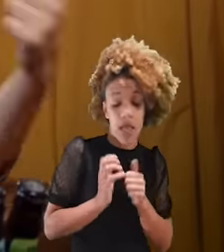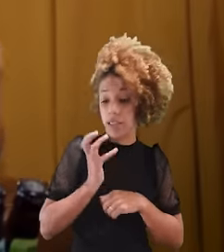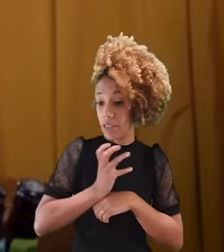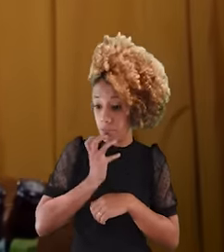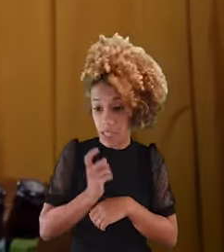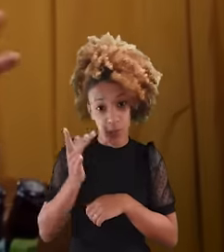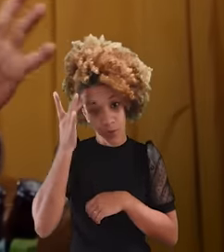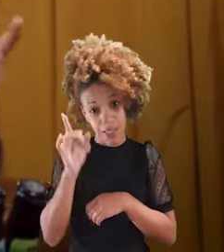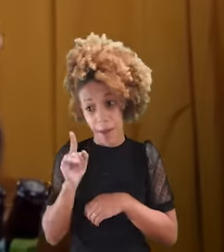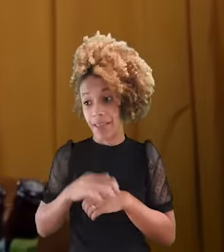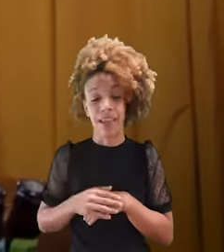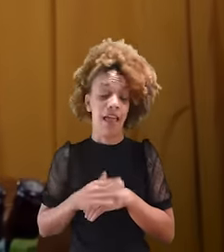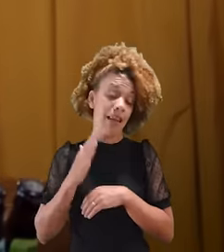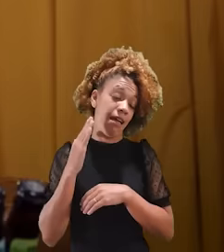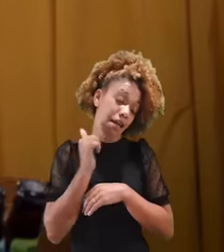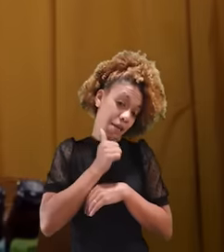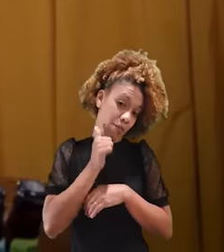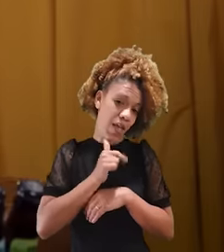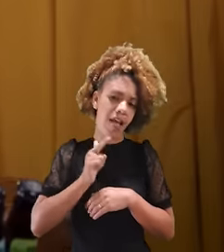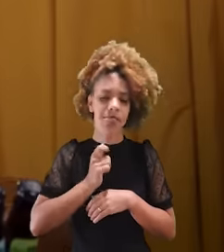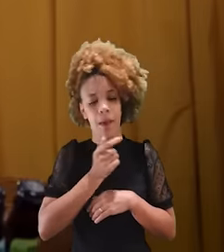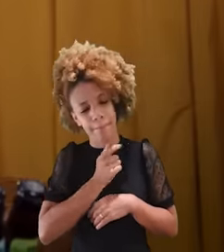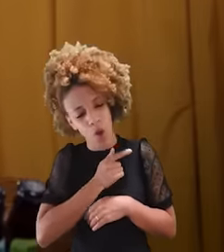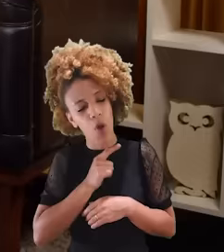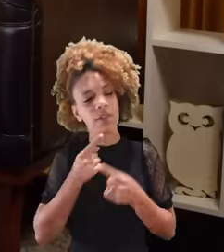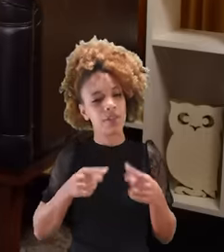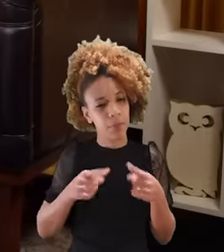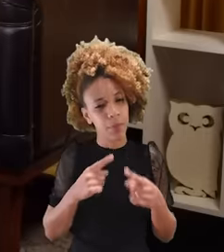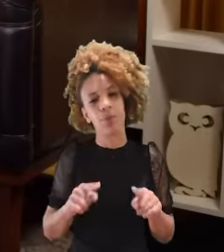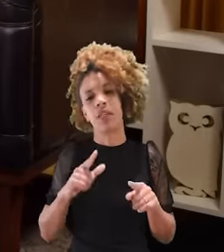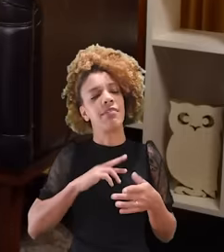que ela é mulher é uma confusão tem humor tem música tem tudo eu pago muito pau eu queria só